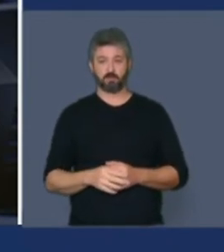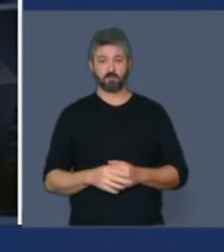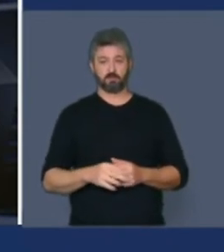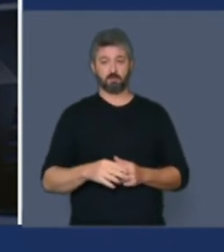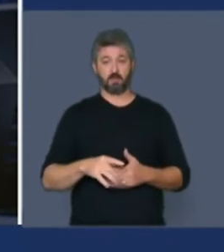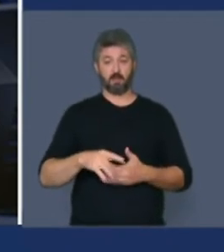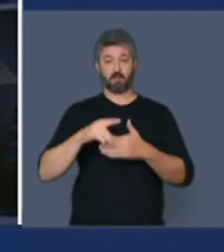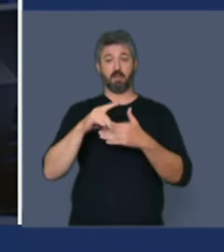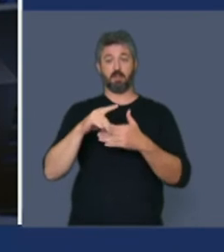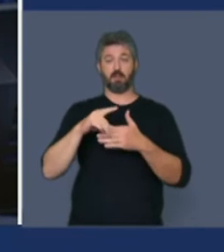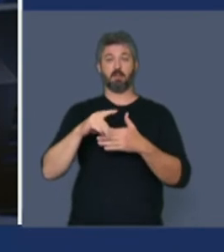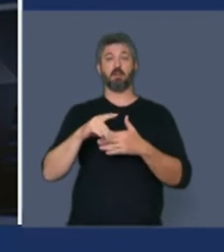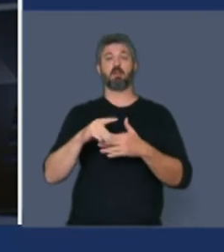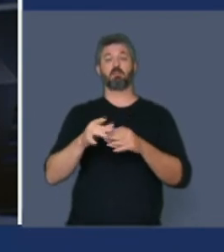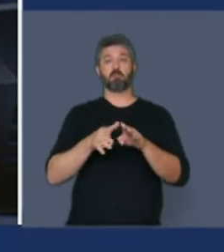REQUERIMENTO A FAVOR NESSE